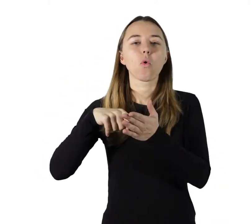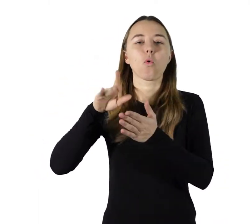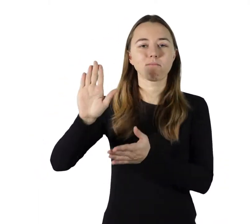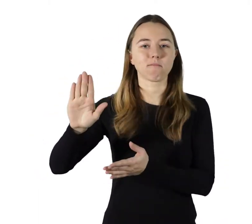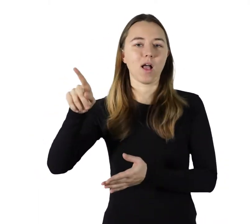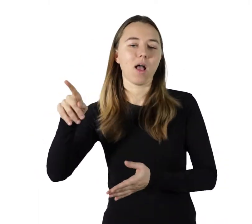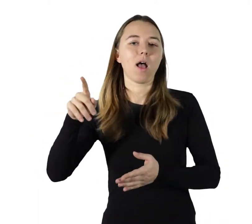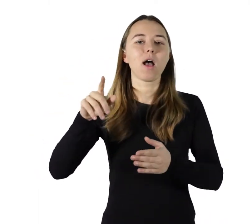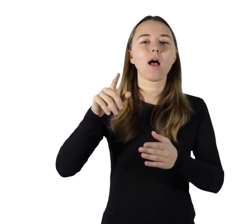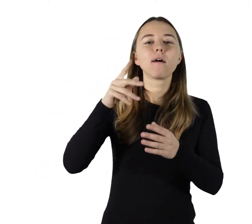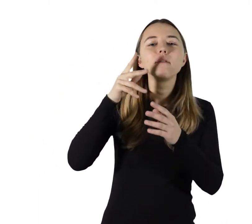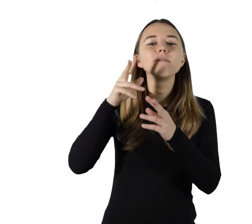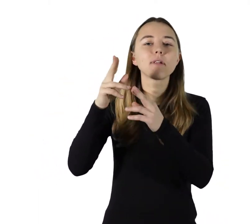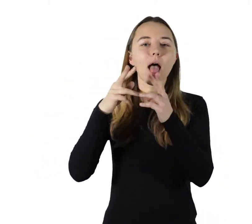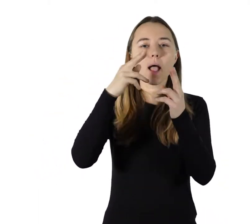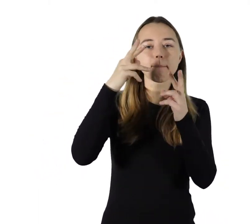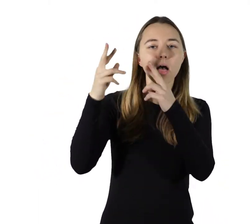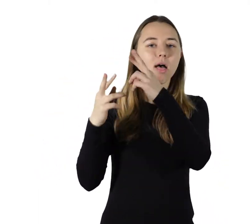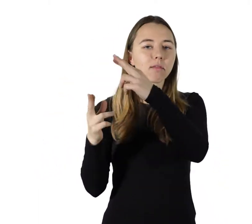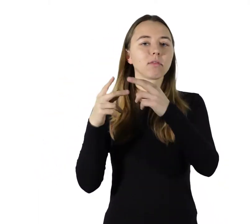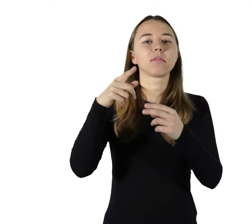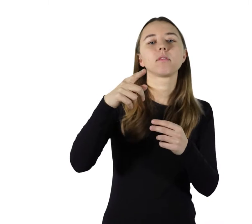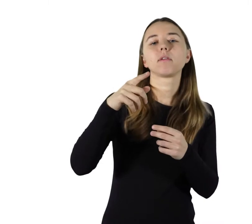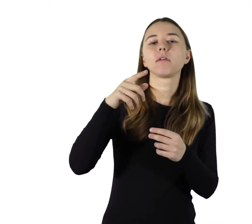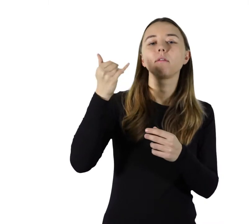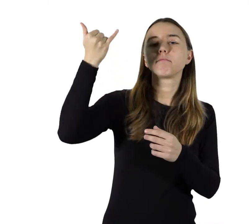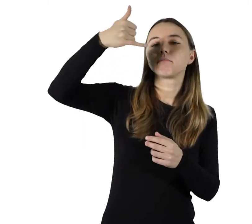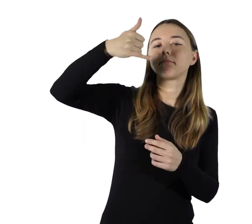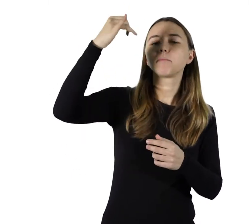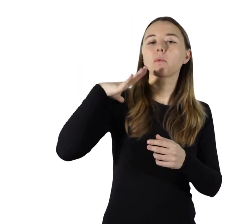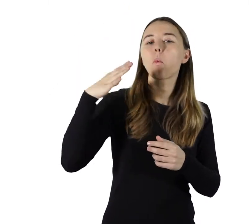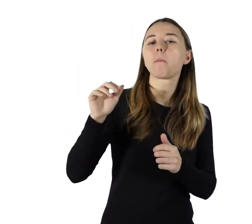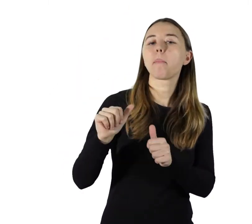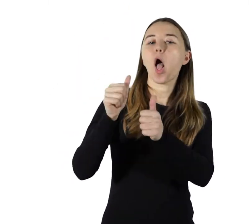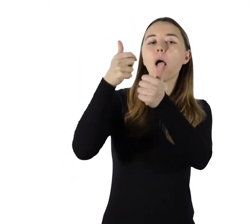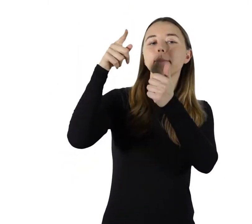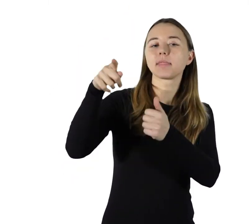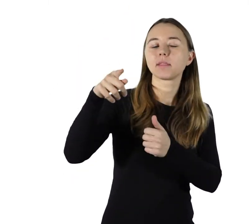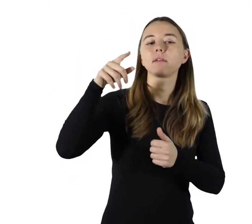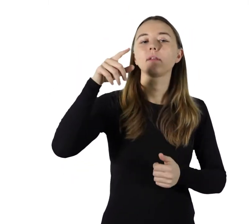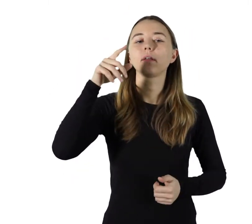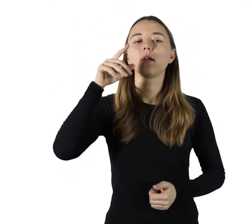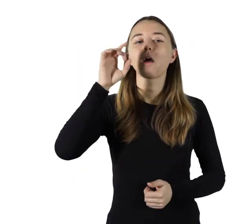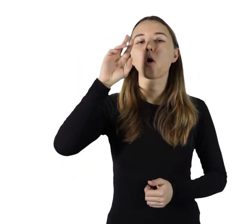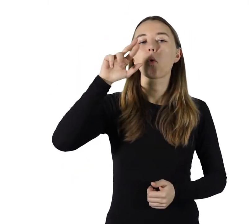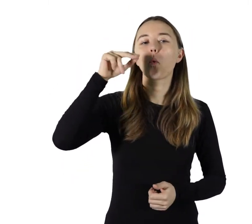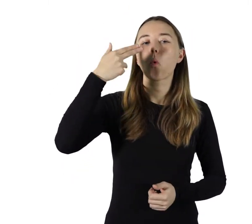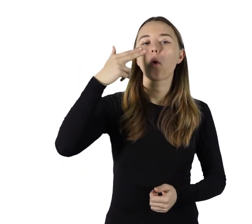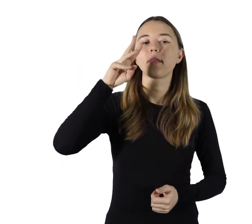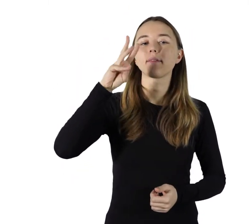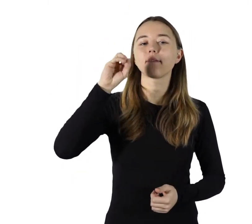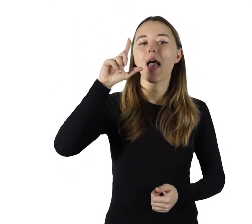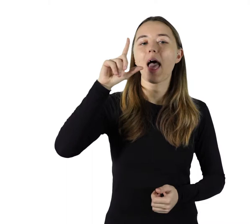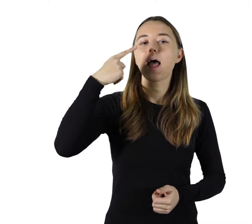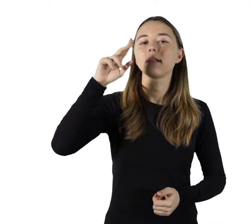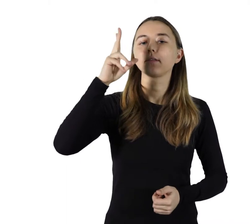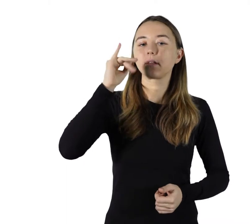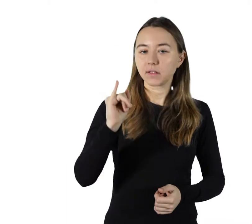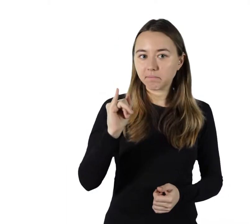posiada odlane z brązu fragmenty Pomnika Grunwaldzkiego.